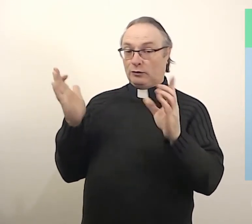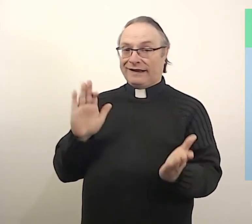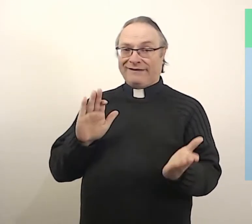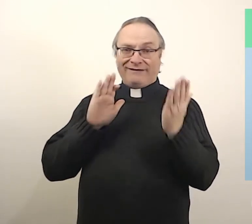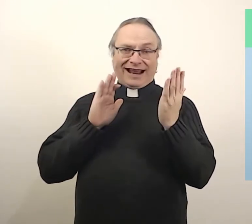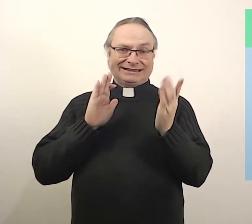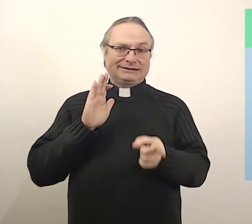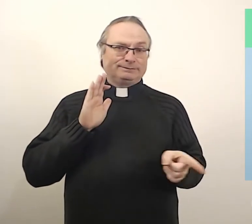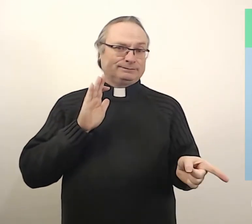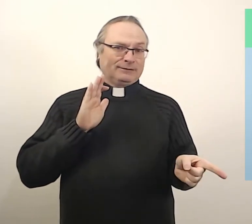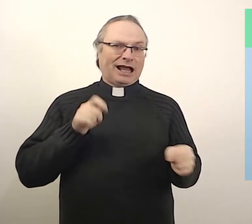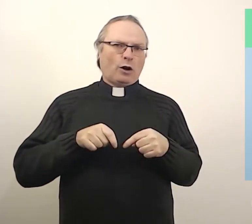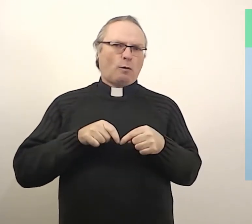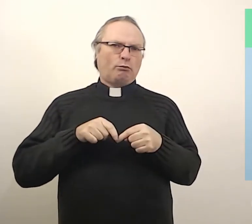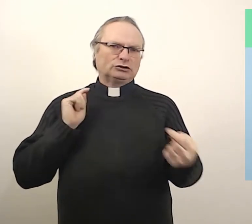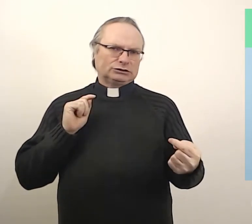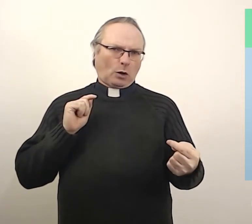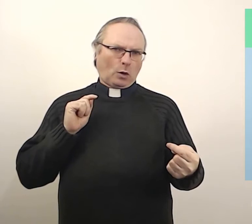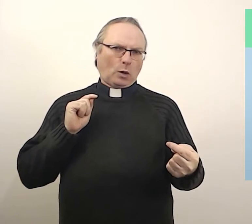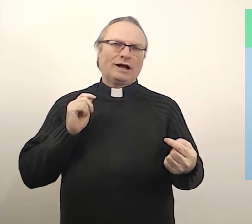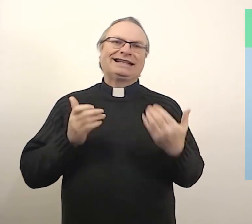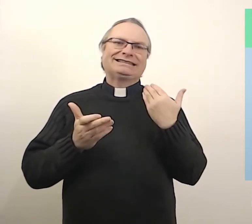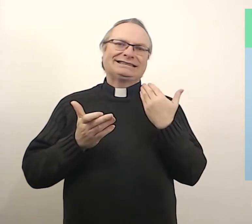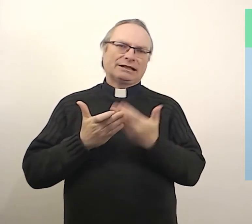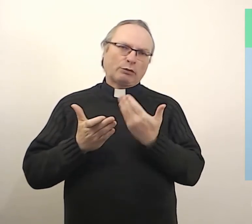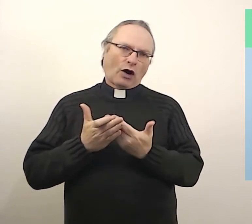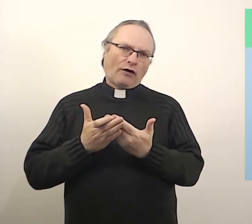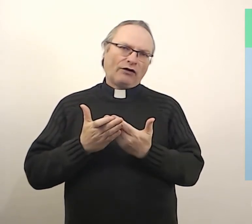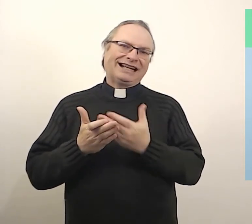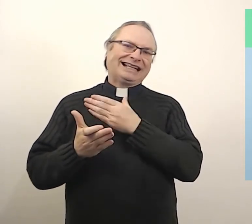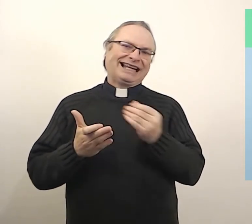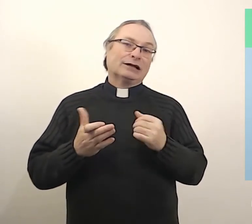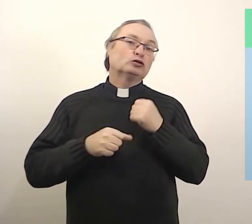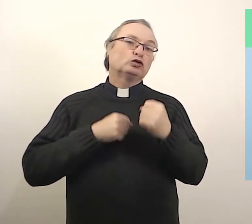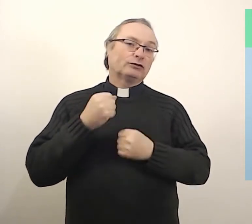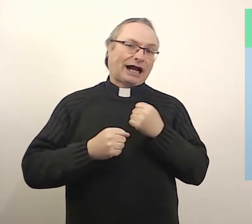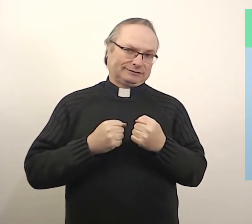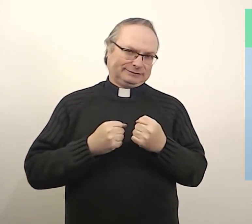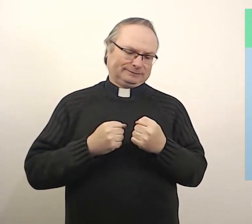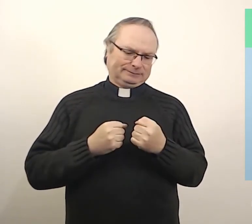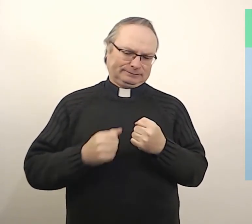face à l’opposition, les épreuves et les souffrances.